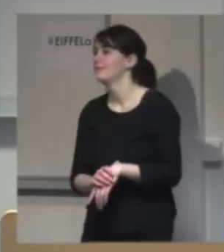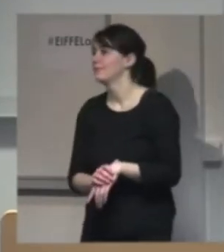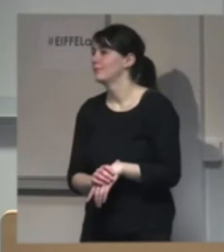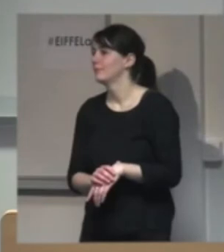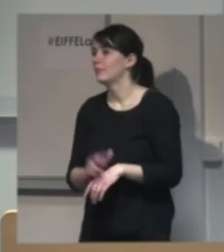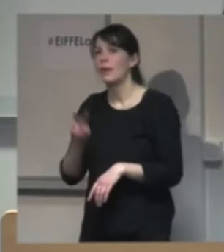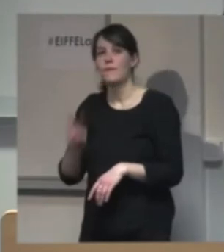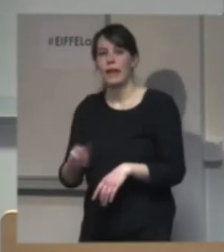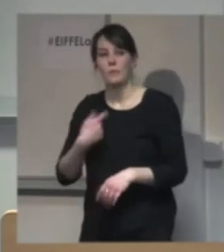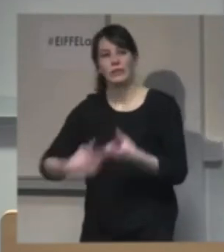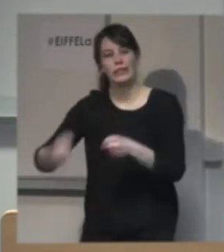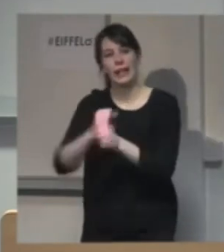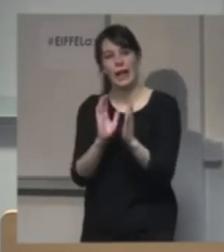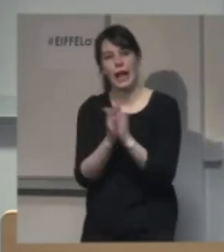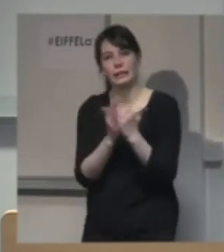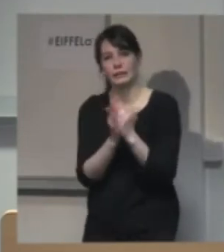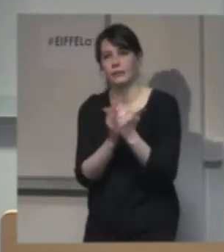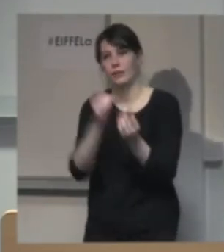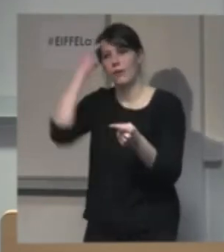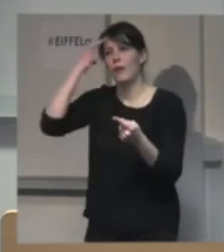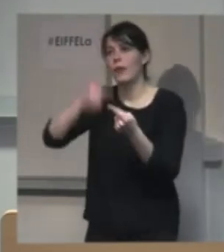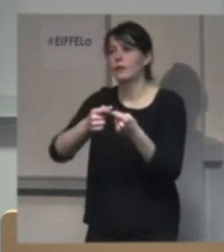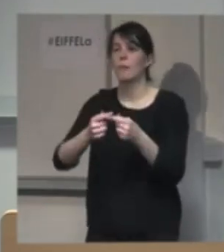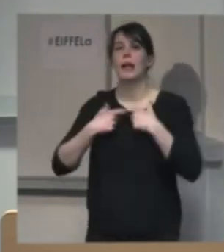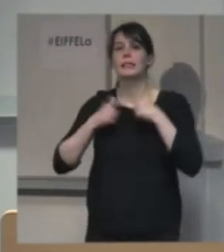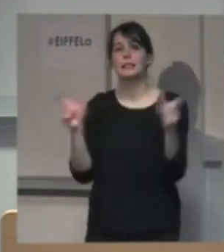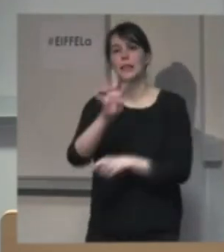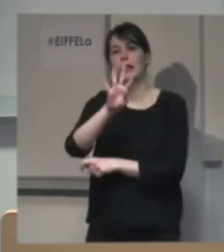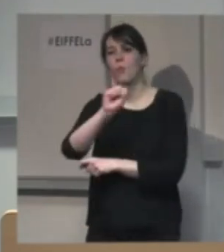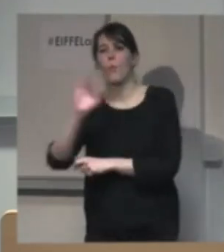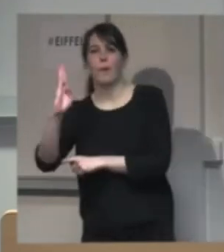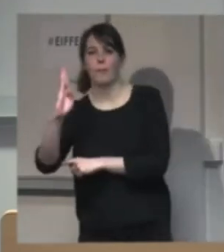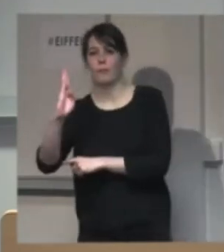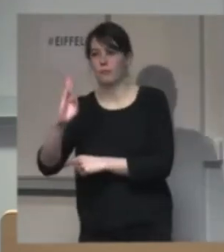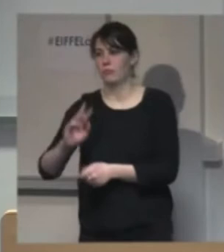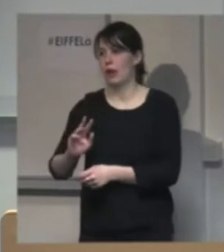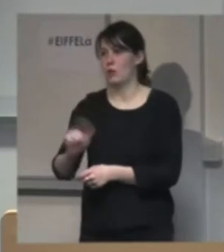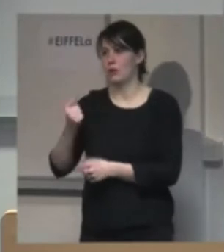je pense. J'ai écrit un livre "Accessibilité web" chez Eyrolles, dont la deuxième édition sortira en fin d'année.